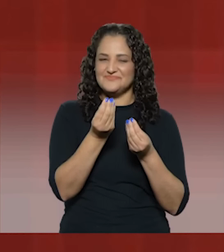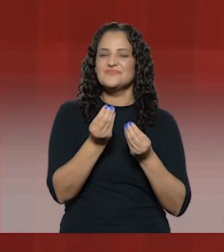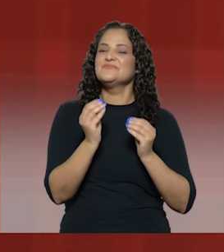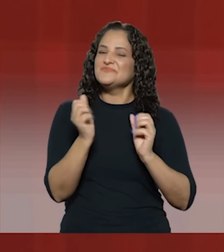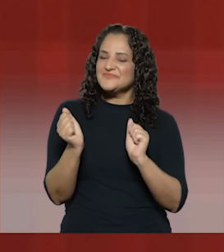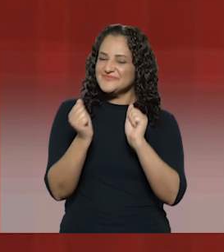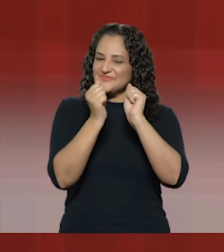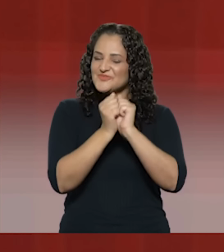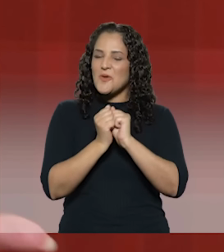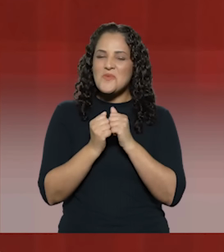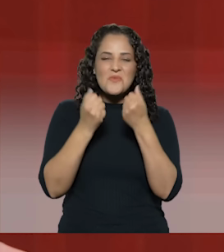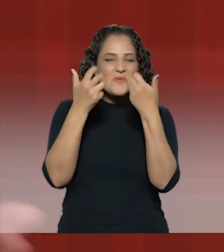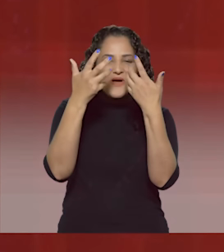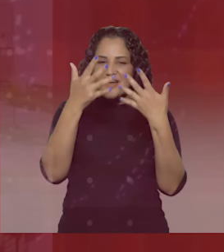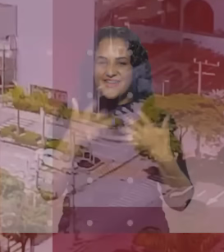Então, fique comigo que eu vou te explicar tudo!